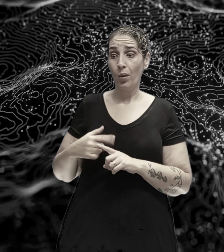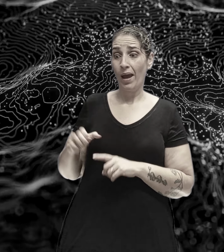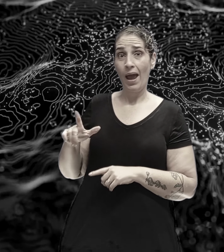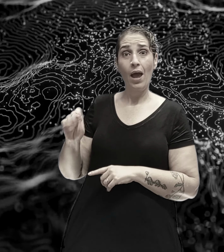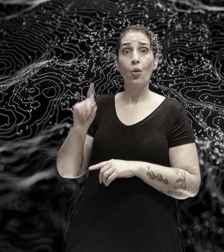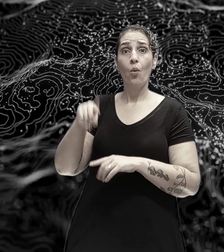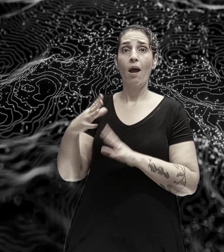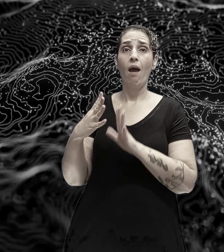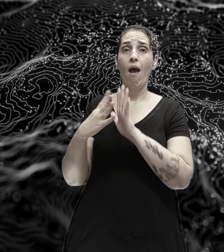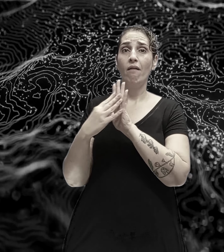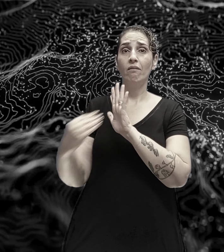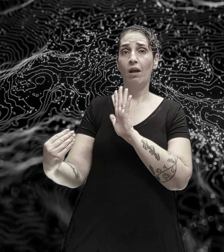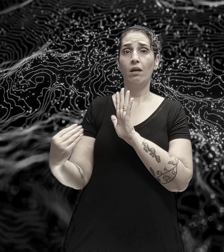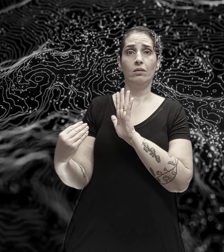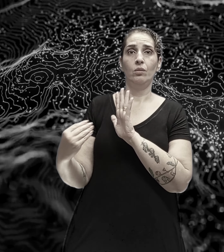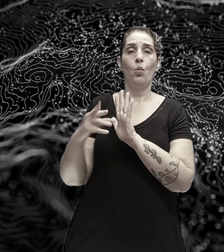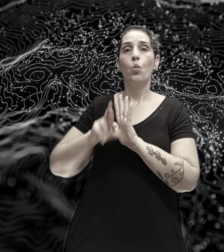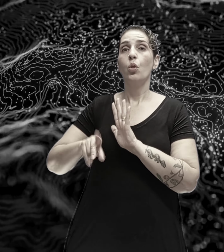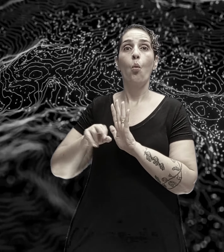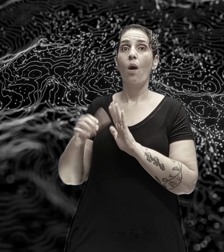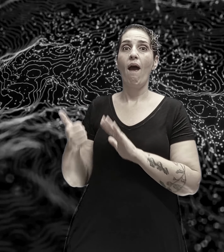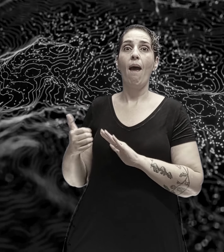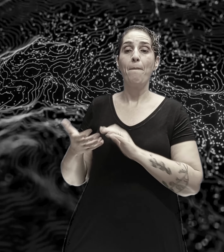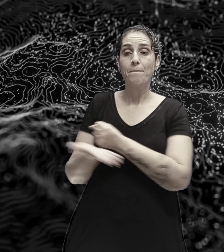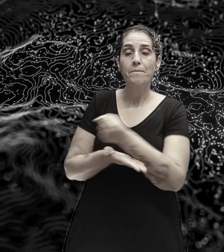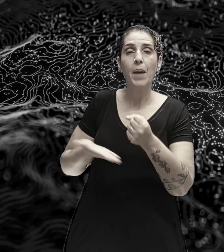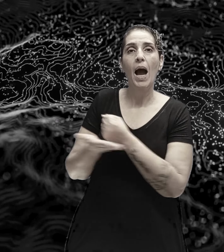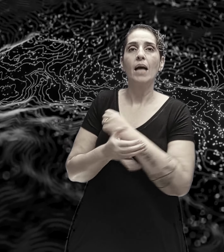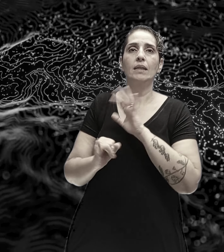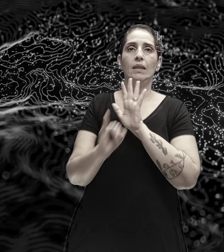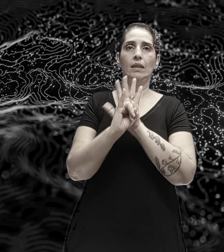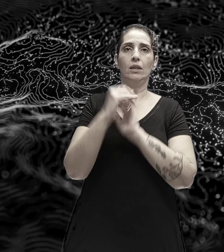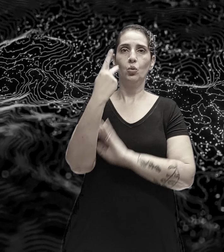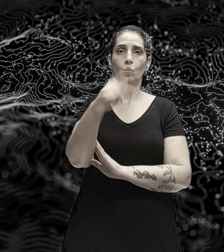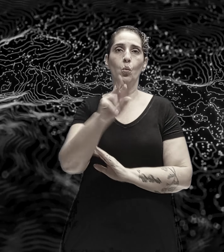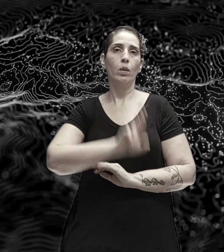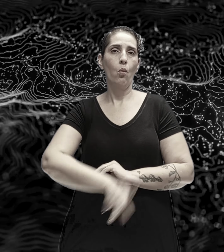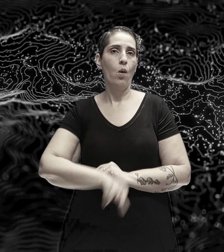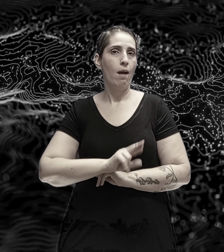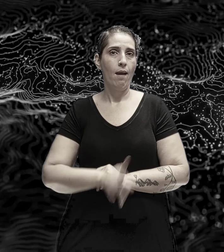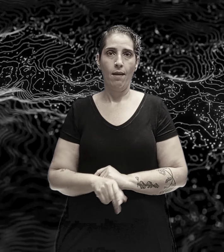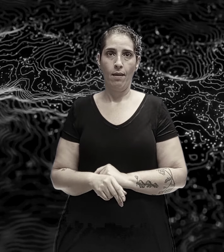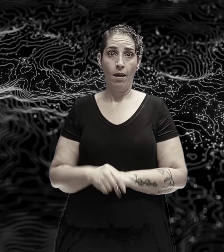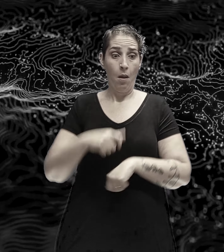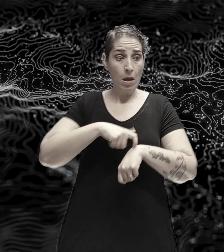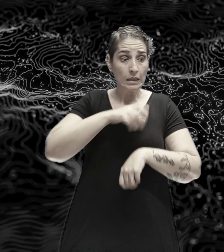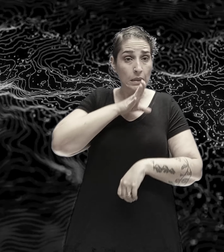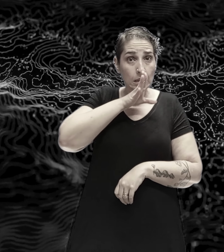Ele se torna um reflexo e não mais a fonte da sua identidade em si mesmo.